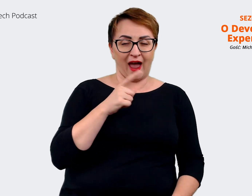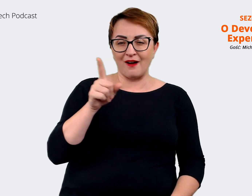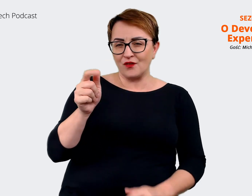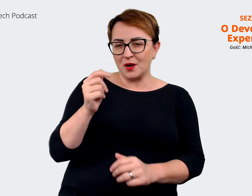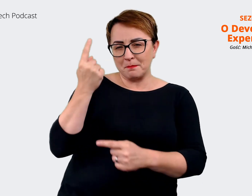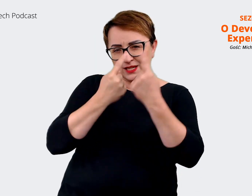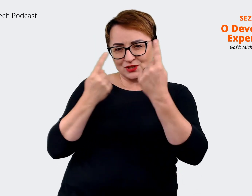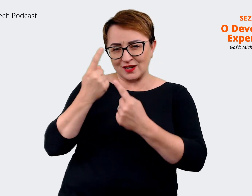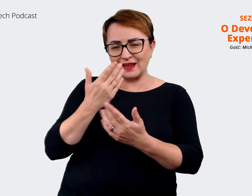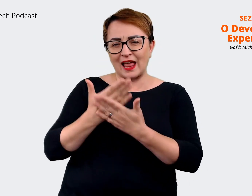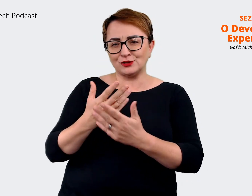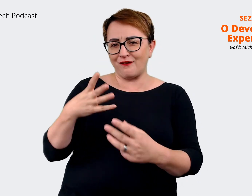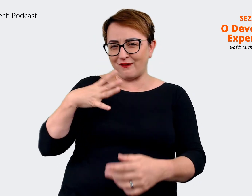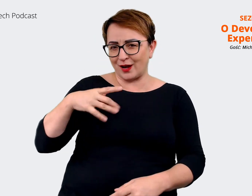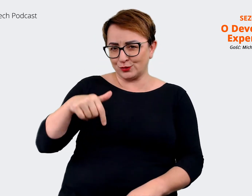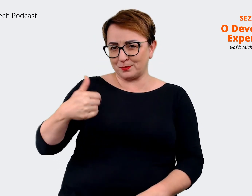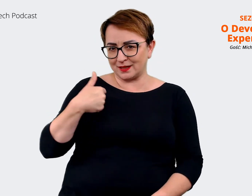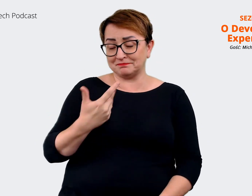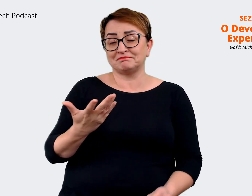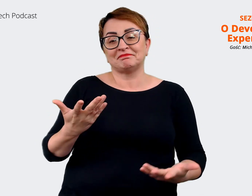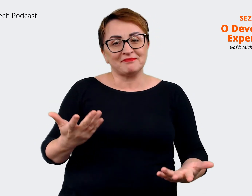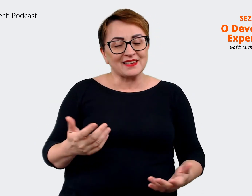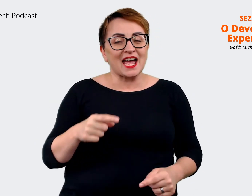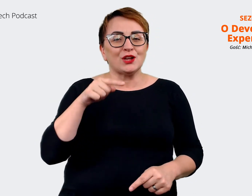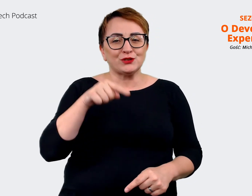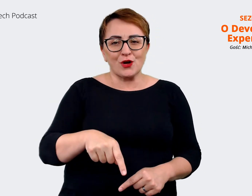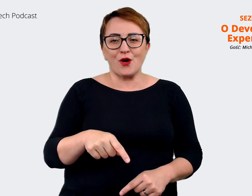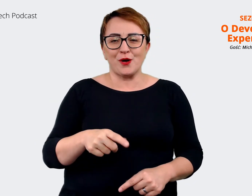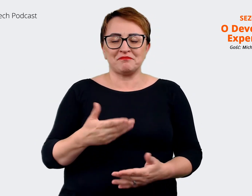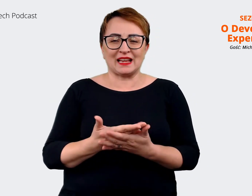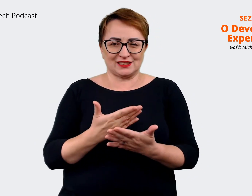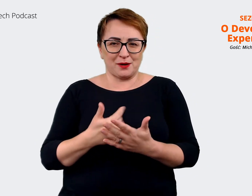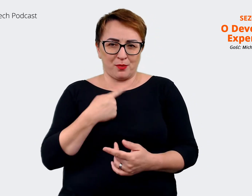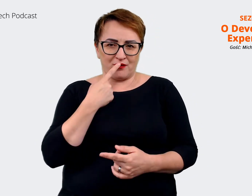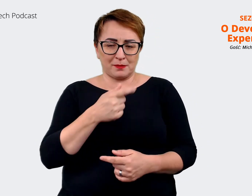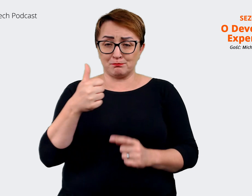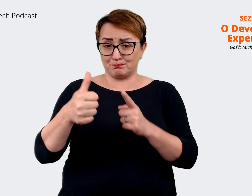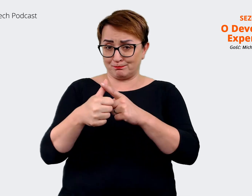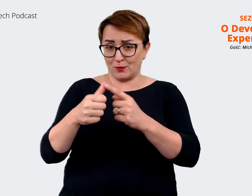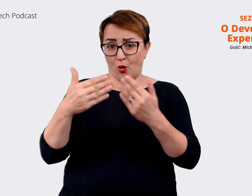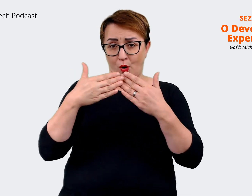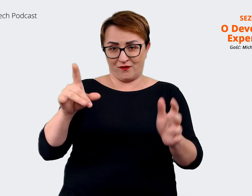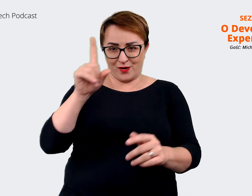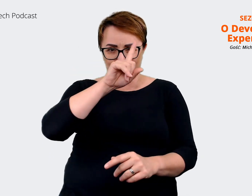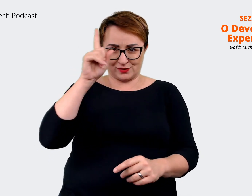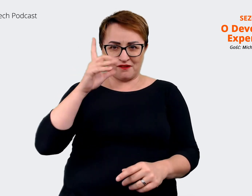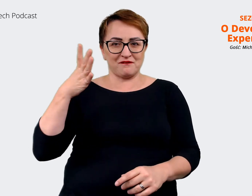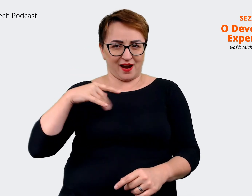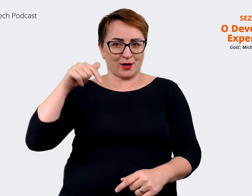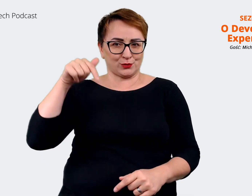które już powiedziałem. Po pierwsze ta otwartość ludzi. Myślę, że jak większość ludzi ja mam tak,